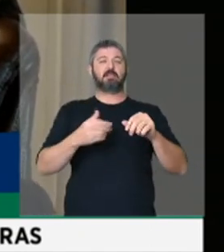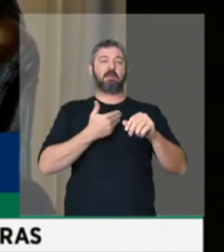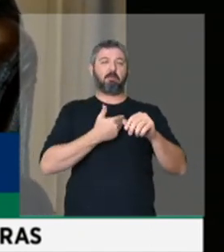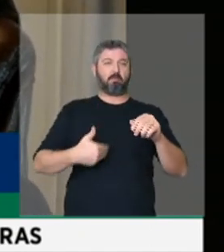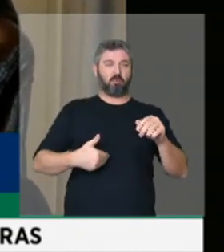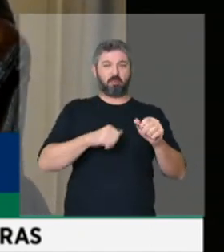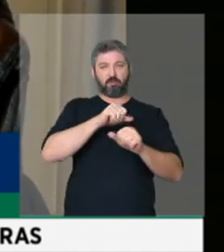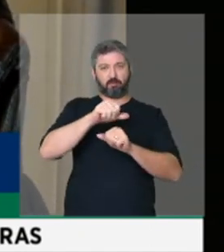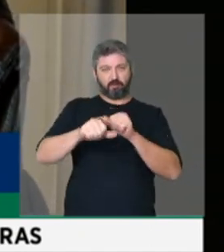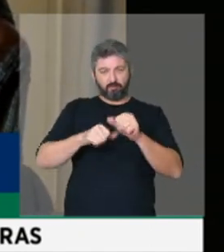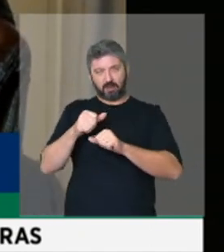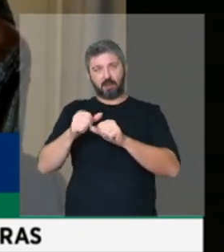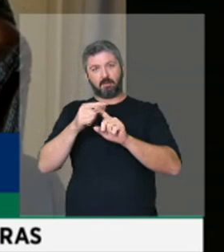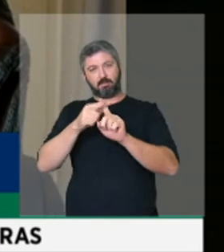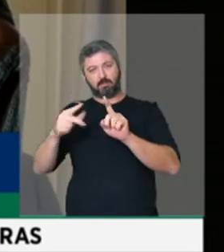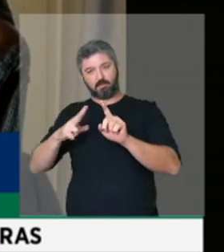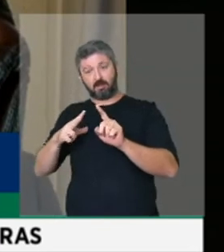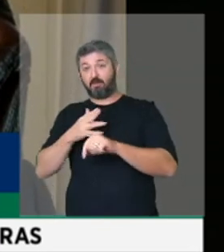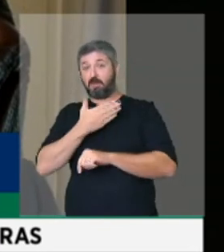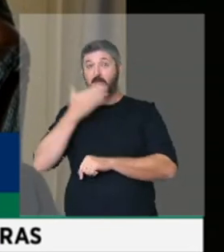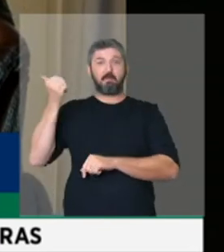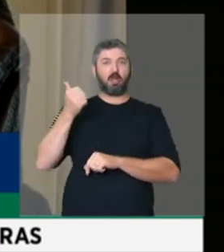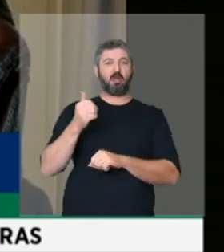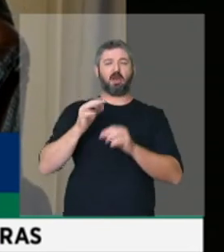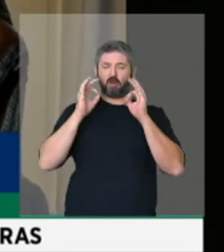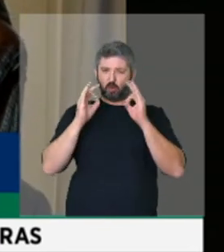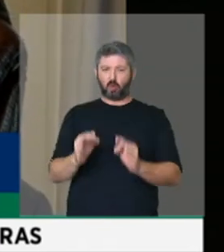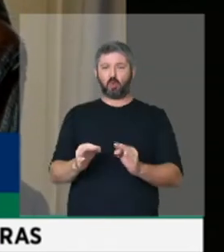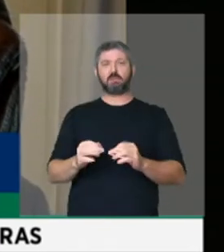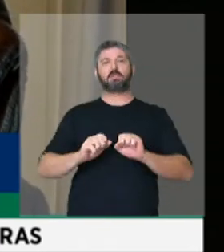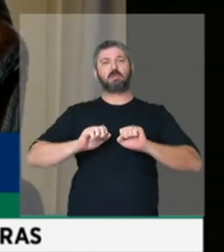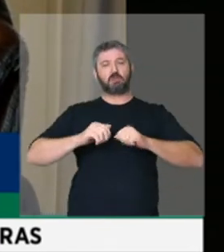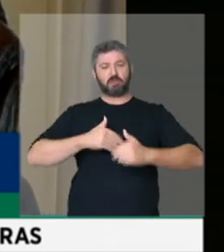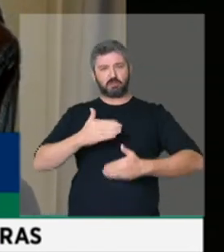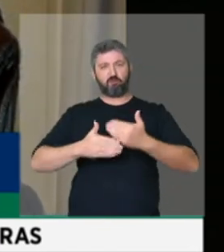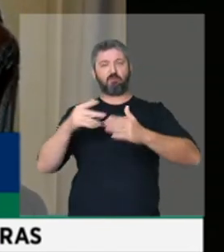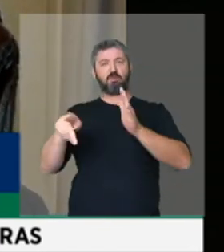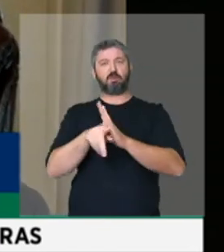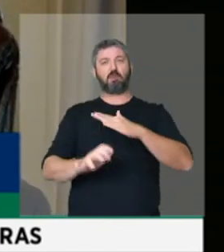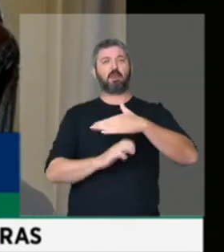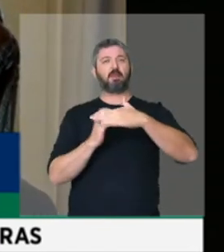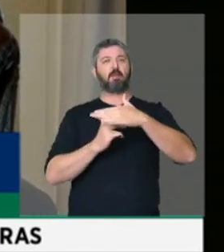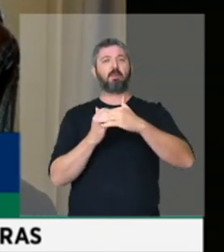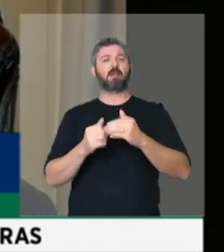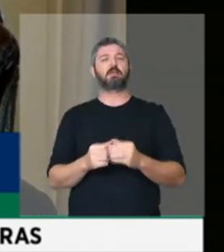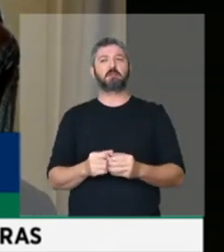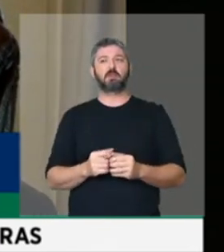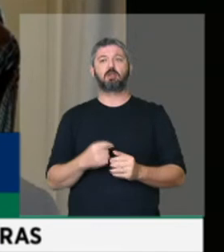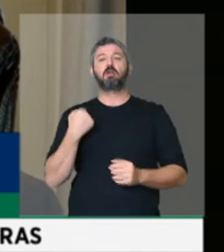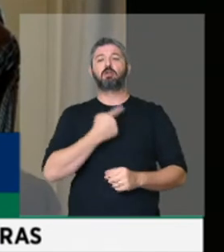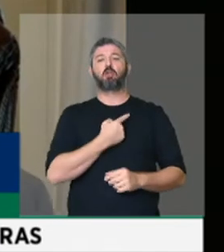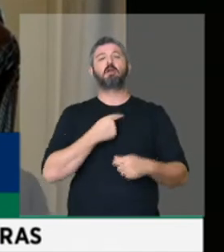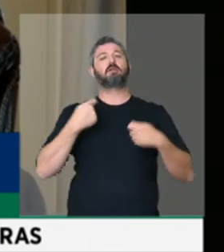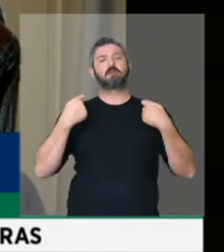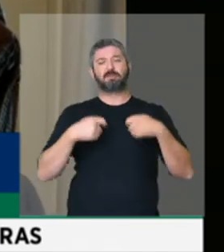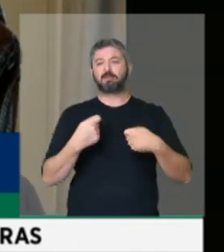[DEPUTADO]: PSL... ORIENTA NÃO AO ADIAMENTO DE DISCUSSÃO, PORQUE NÃO PODEMOS POSTERGAR UM SEGUNDO SEQUER ESSA DESESTATIZAÇÃO